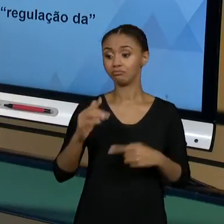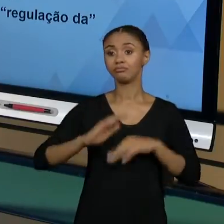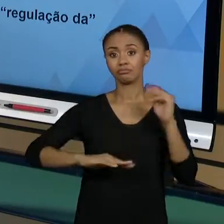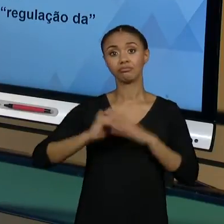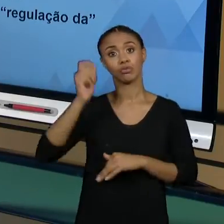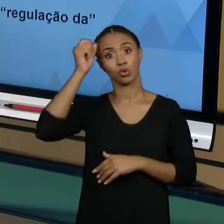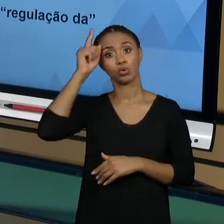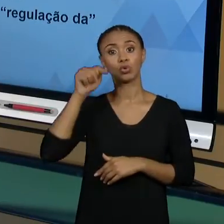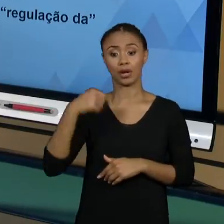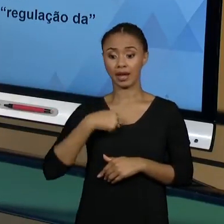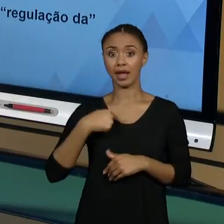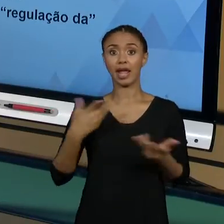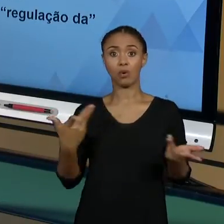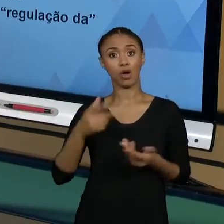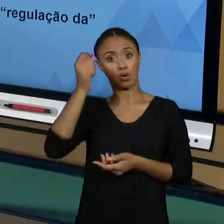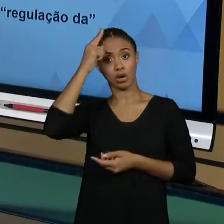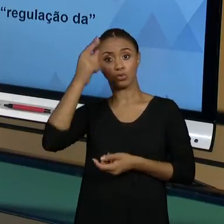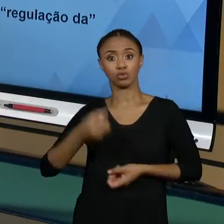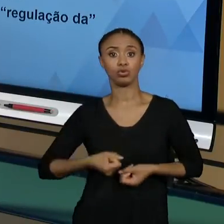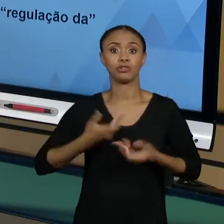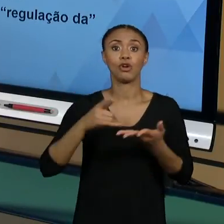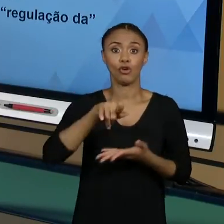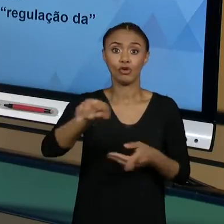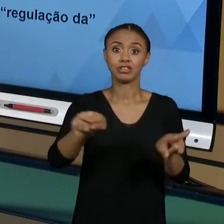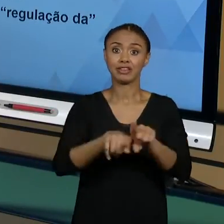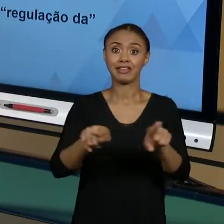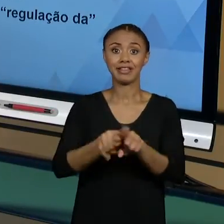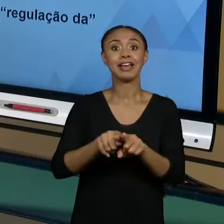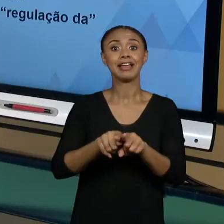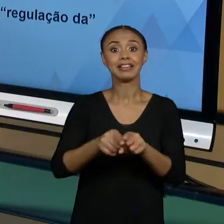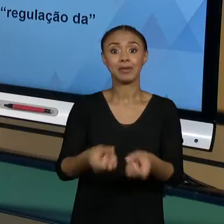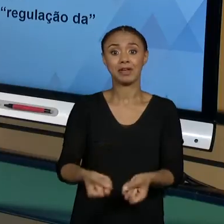SUCESSIVAMENTE. SÃO EXEMPLOS QUE A GENTE ESTÁ CANSADO DE USAR E CERTAMENTE VOCÊ TAMBÉM JÁ OUVIU